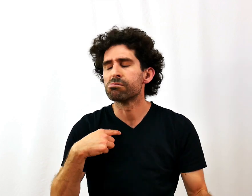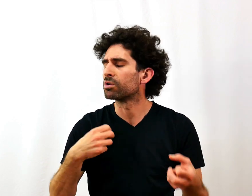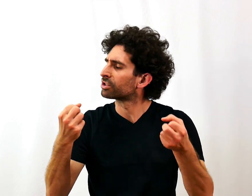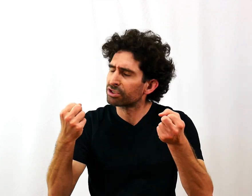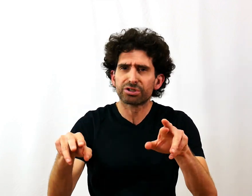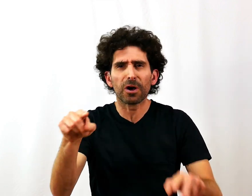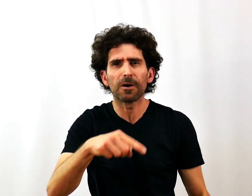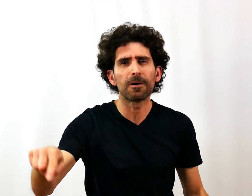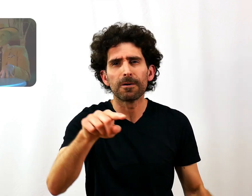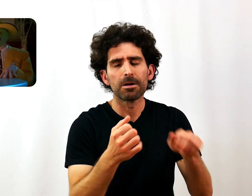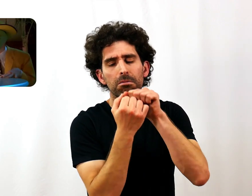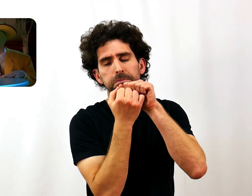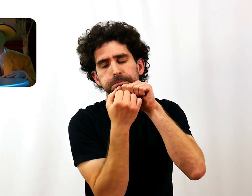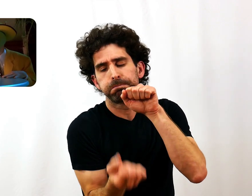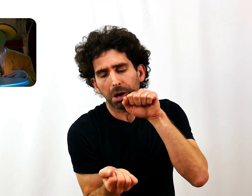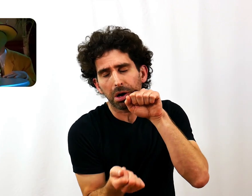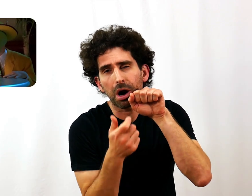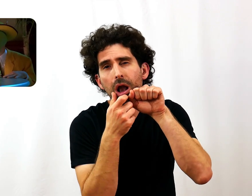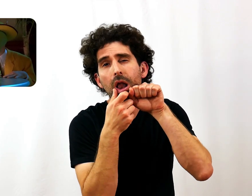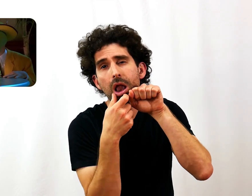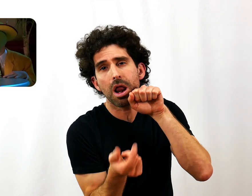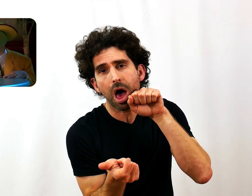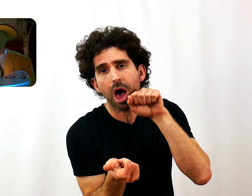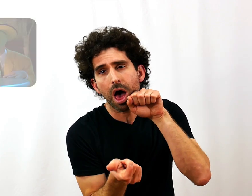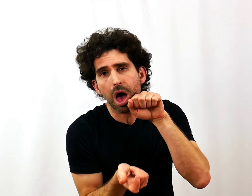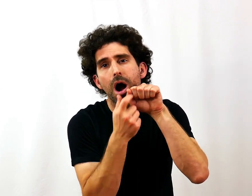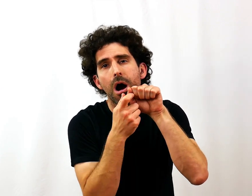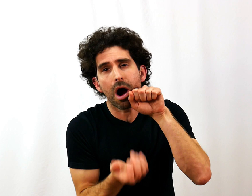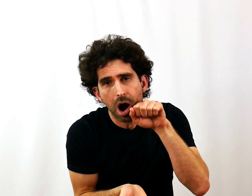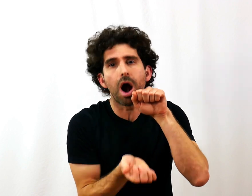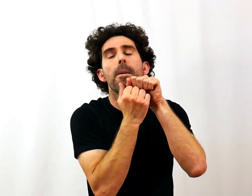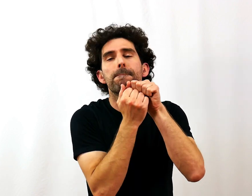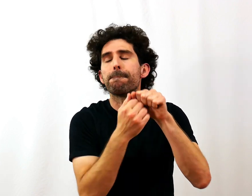je suis sur que vous serez bouche bée avec la langue pendante. *Rentre sa langue et referme sa bouche.*